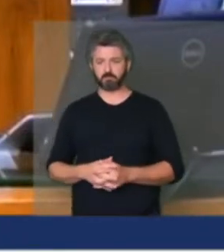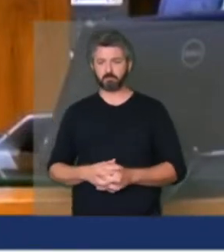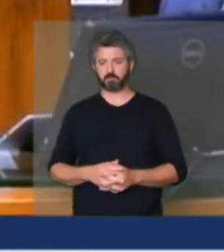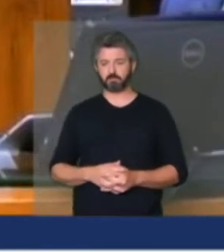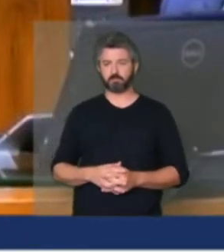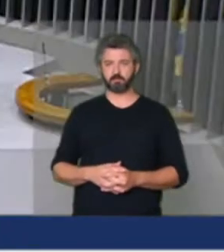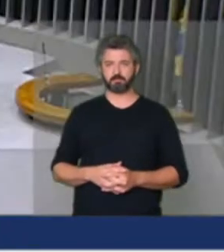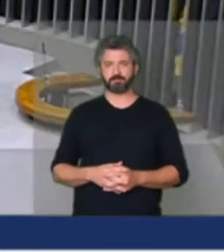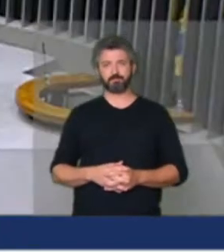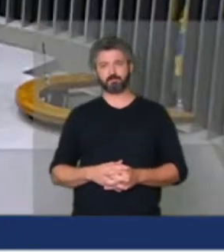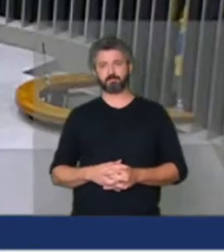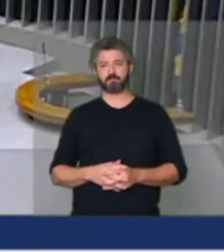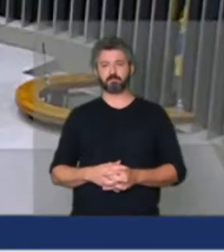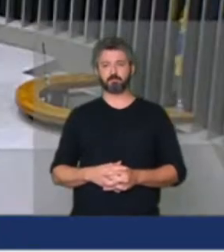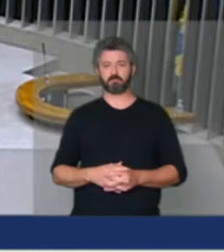ORIENTAÇÃO DO PL É NÃO.